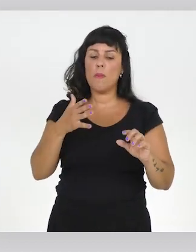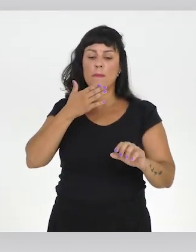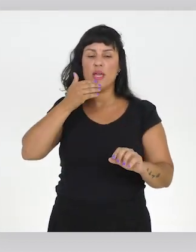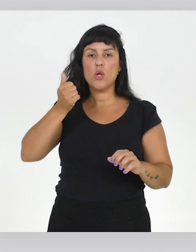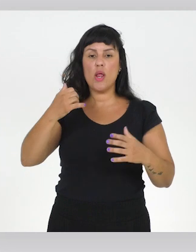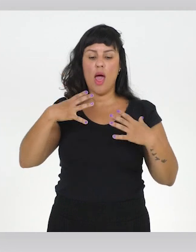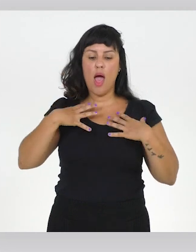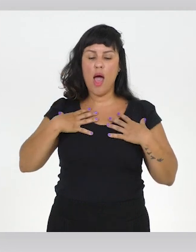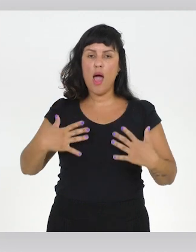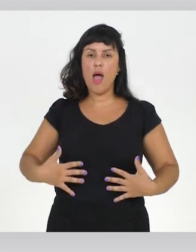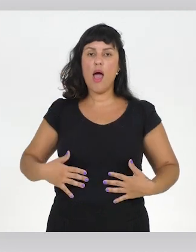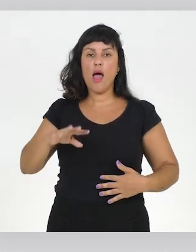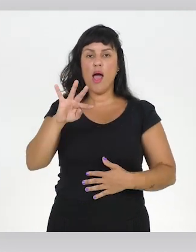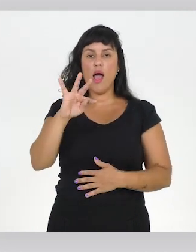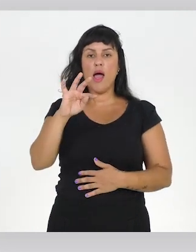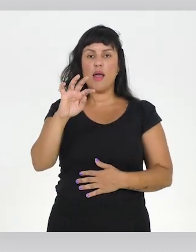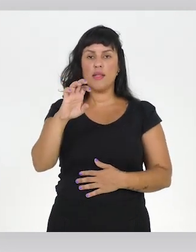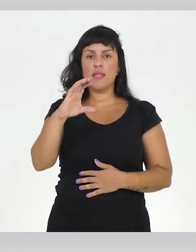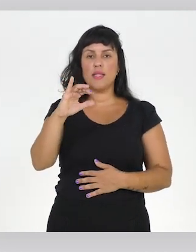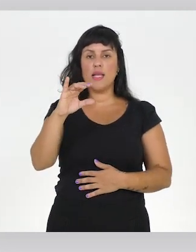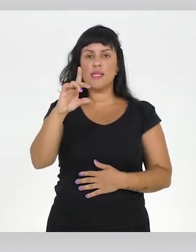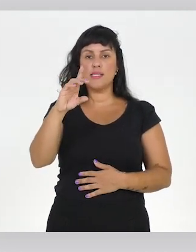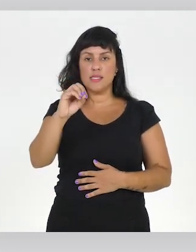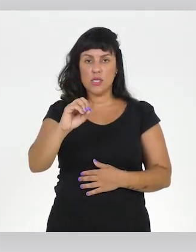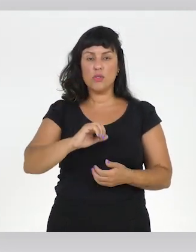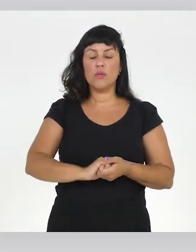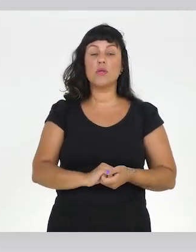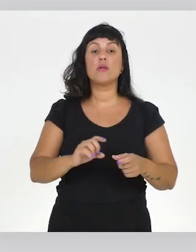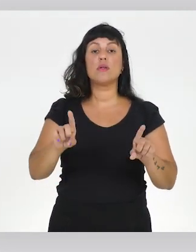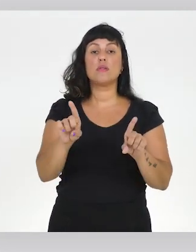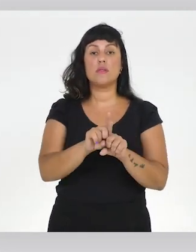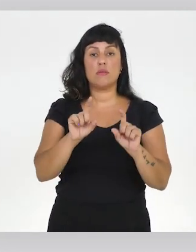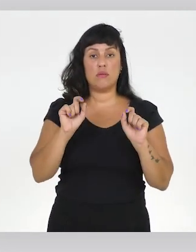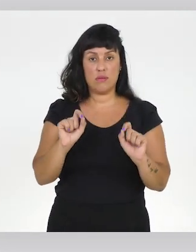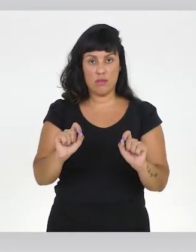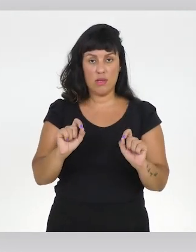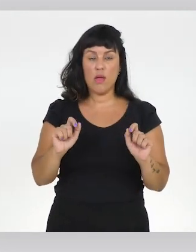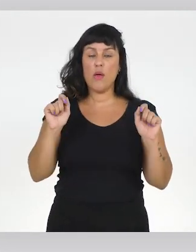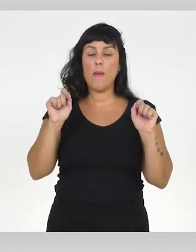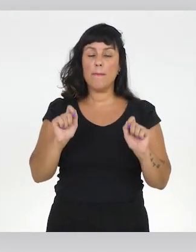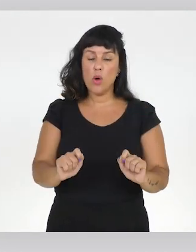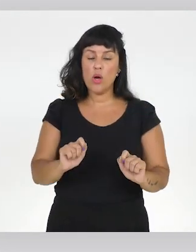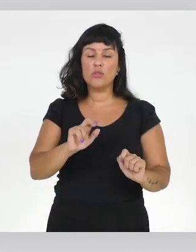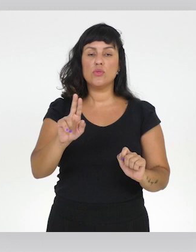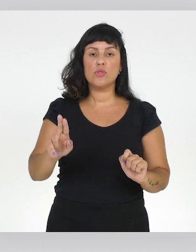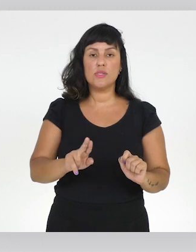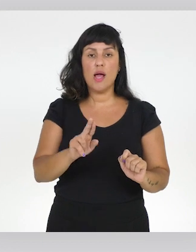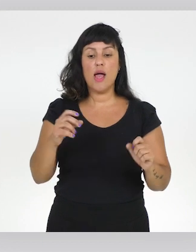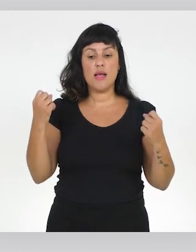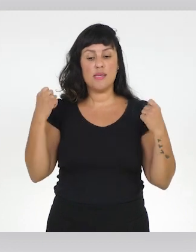ou nociplástica, podemos usar os exercícios, a educação em dor, a terapia